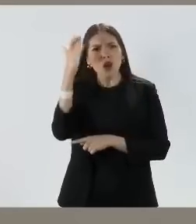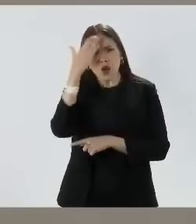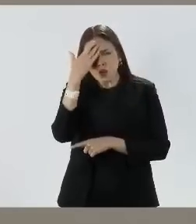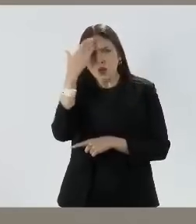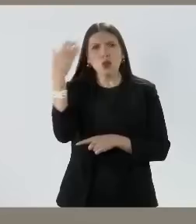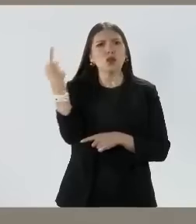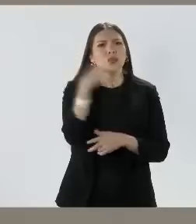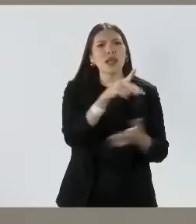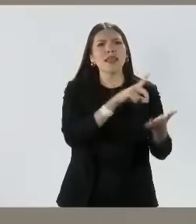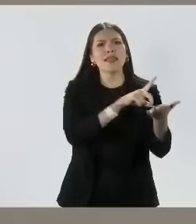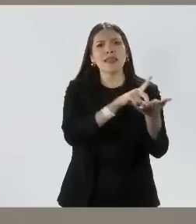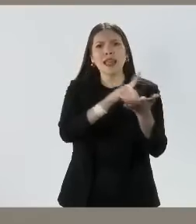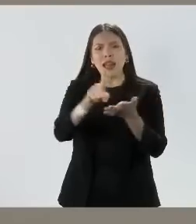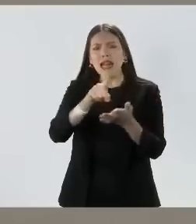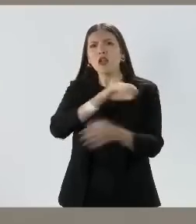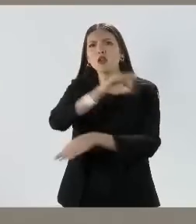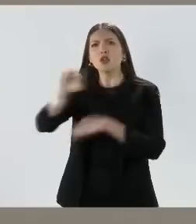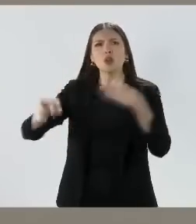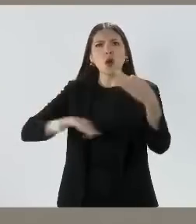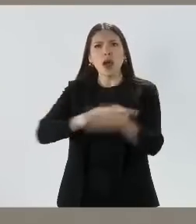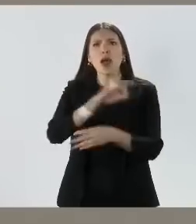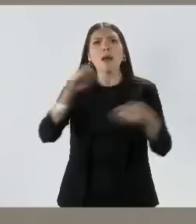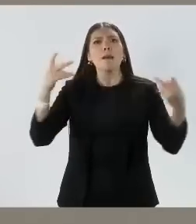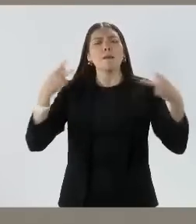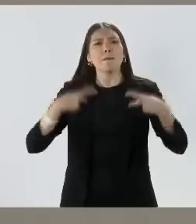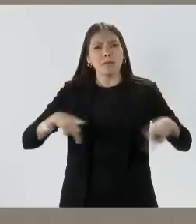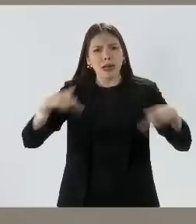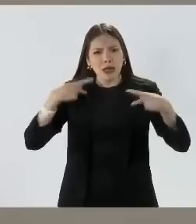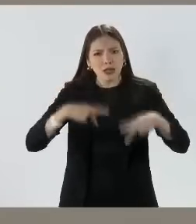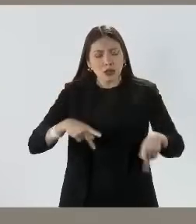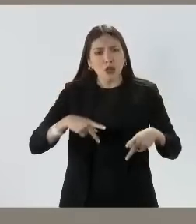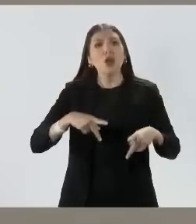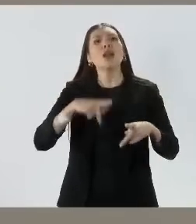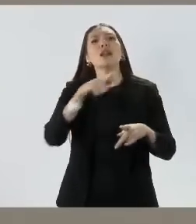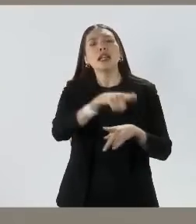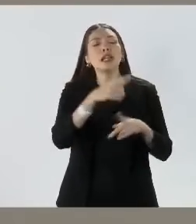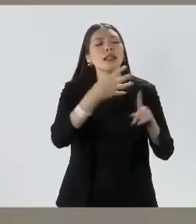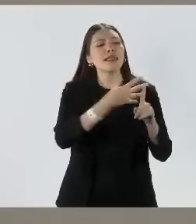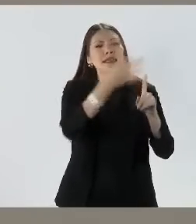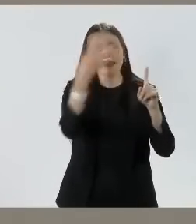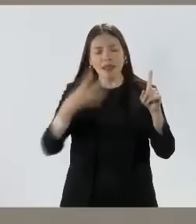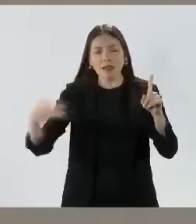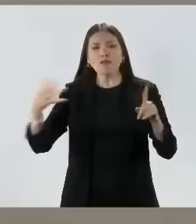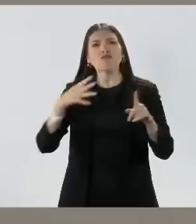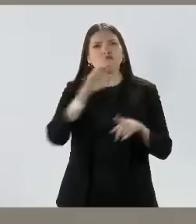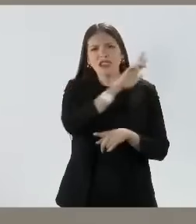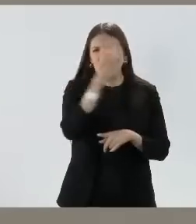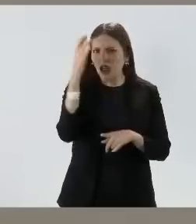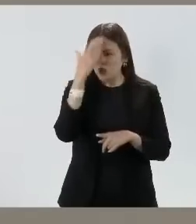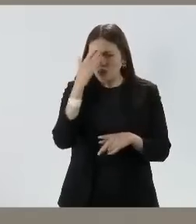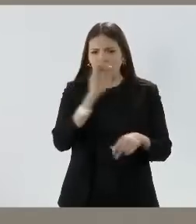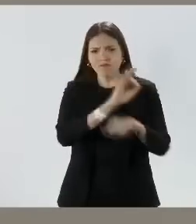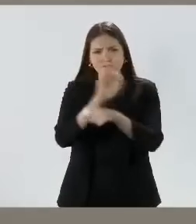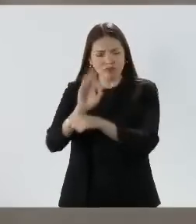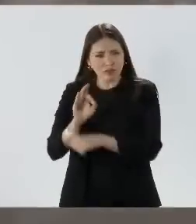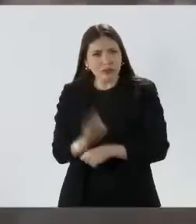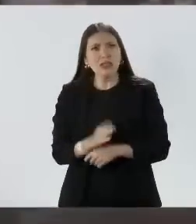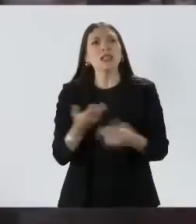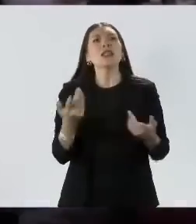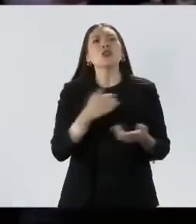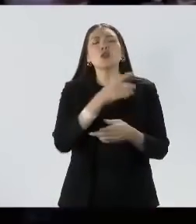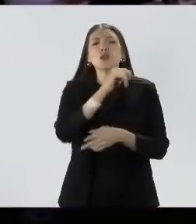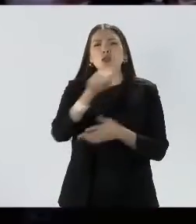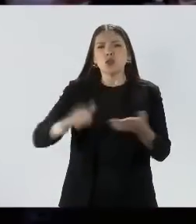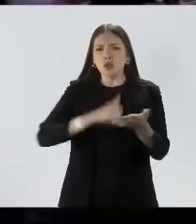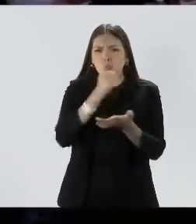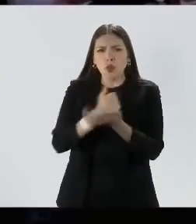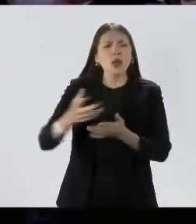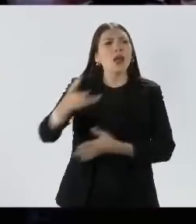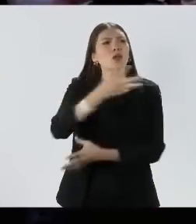de todas las personas a la diversidad sexual una ciudad sustentable una ciudad que respeta y